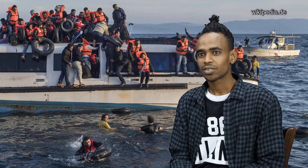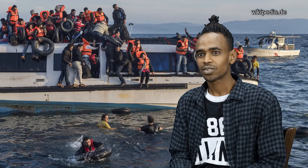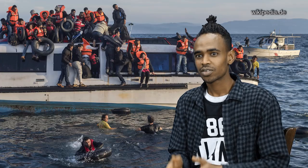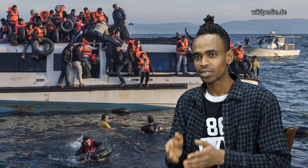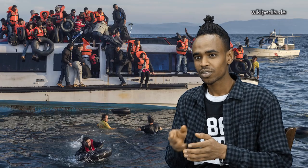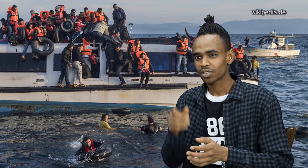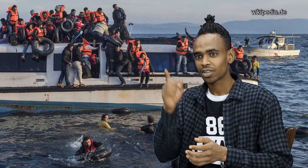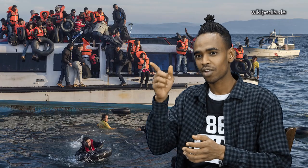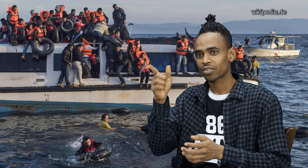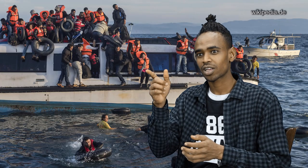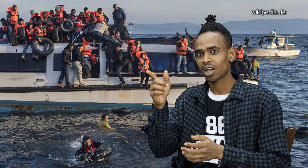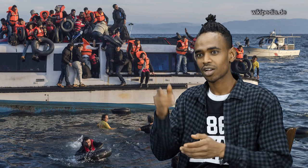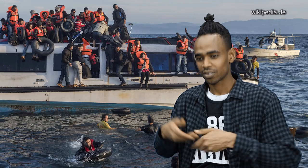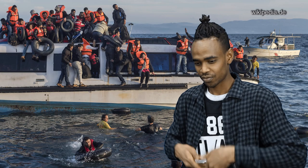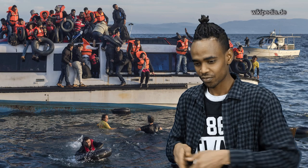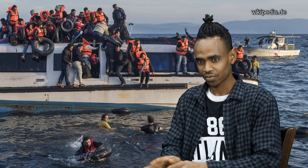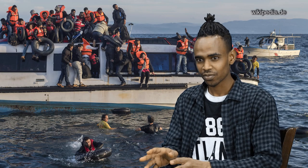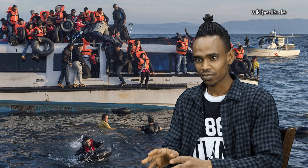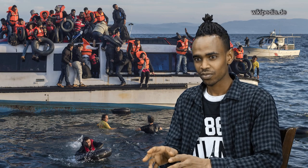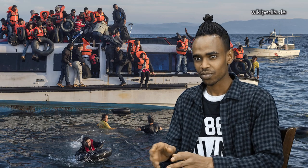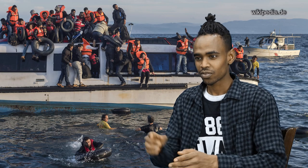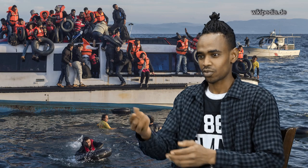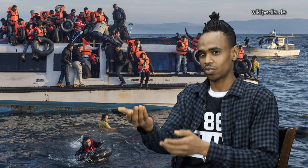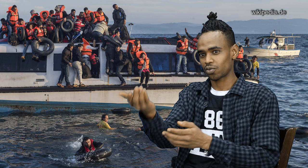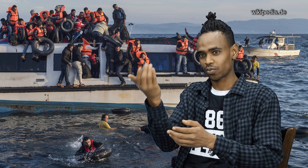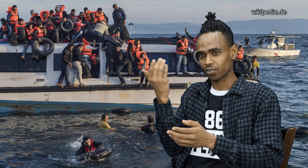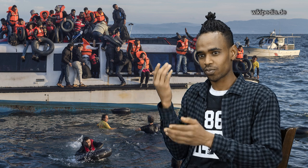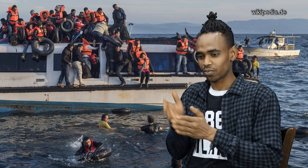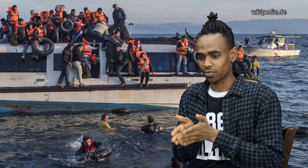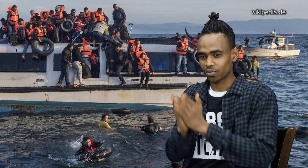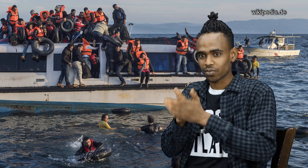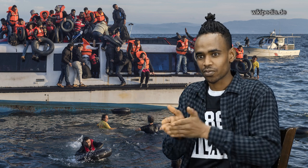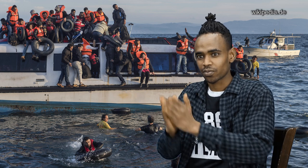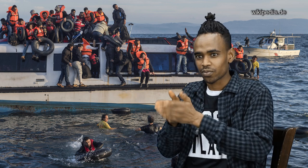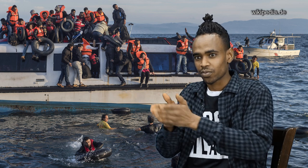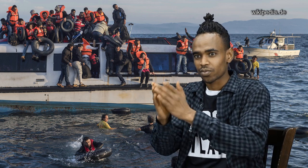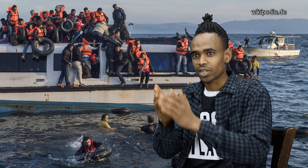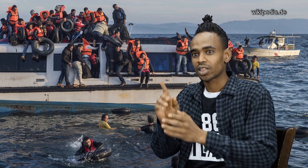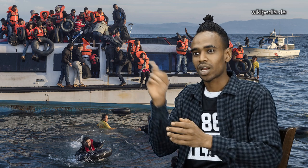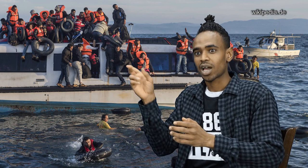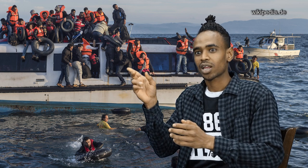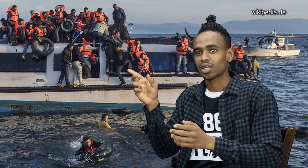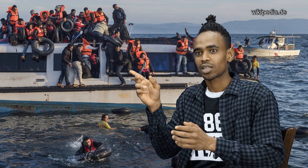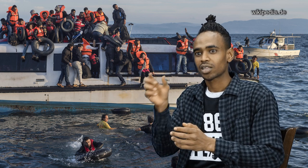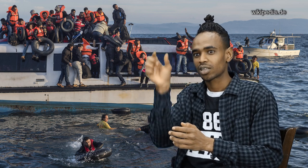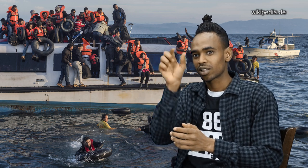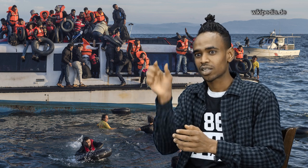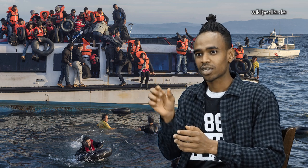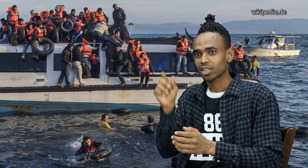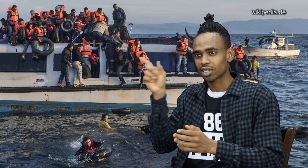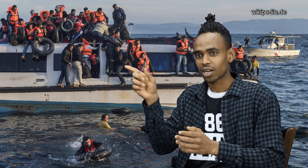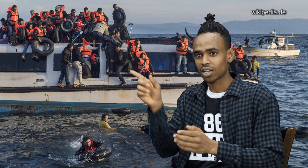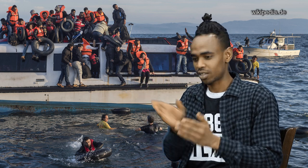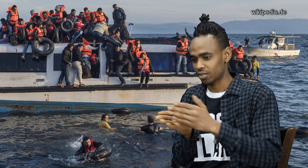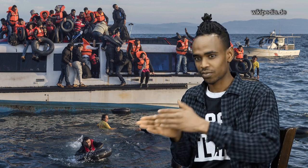In Afrika bin ich ja geboren. Ich flüchtete mit dem Boot nach Italien.